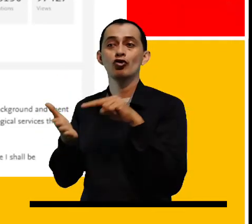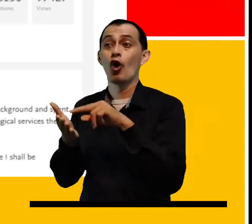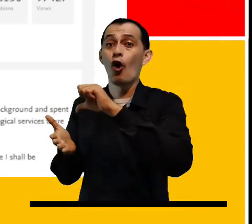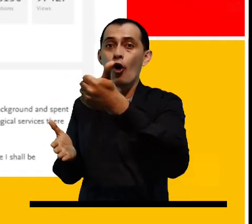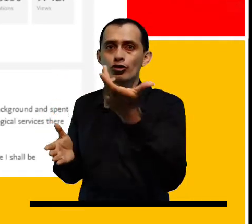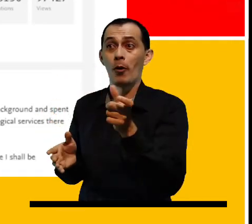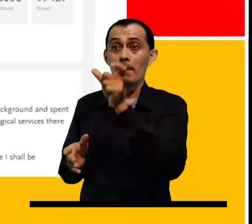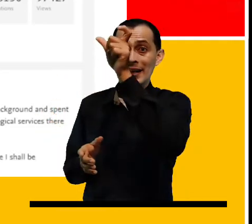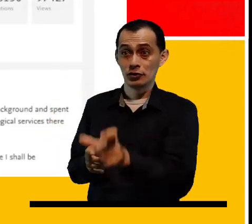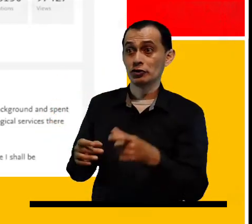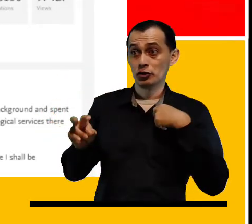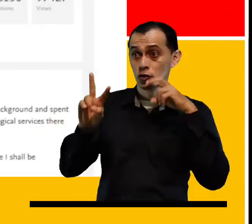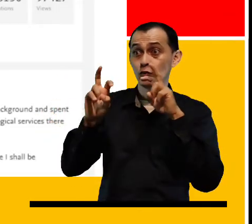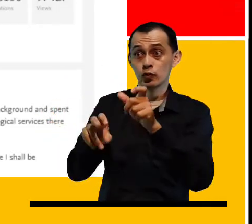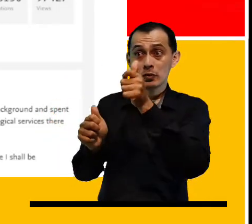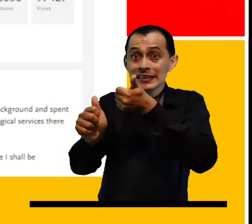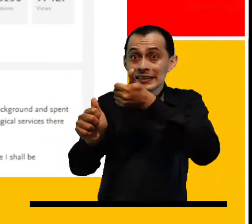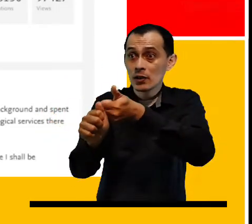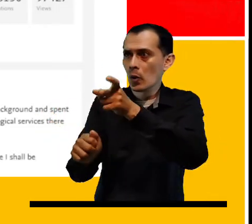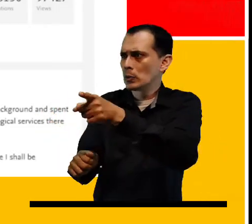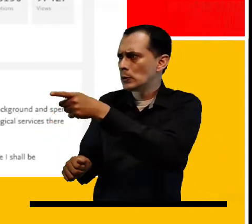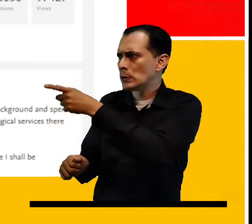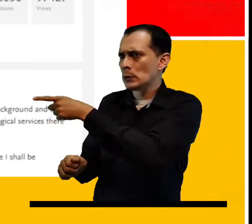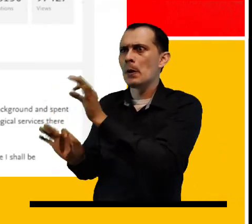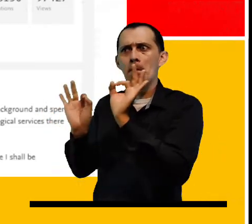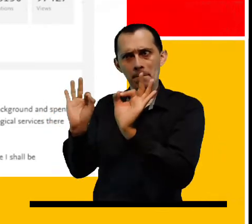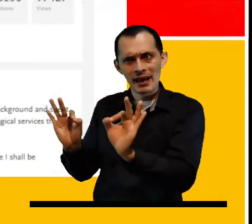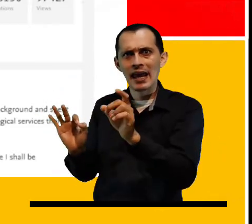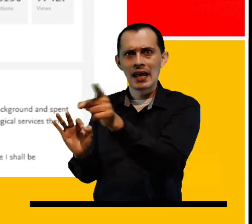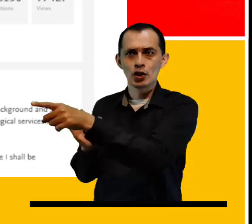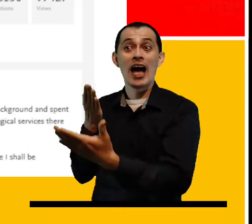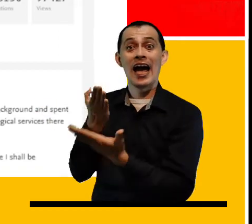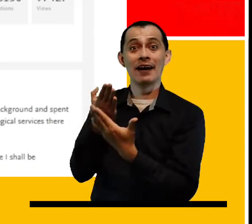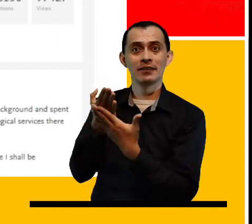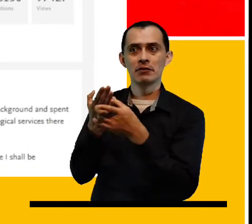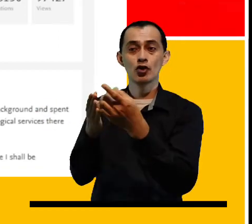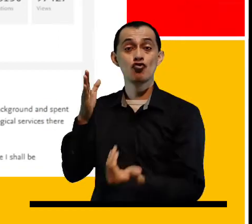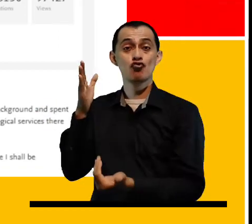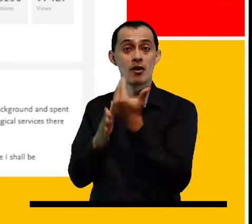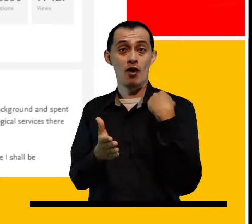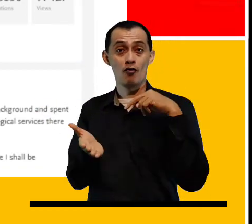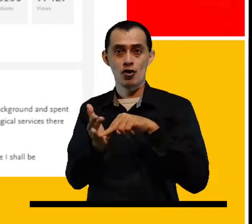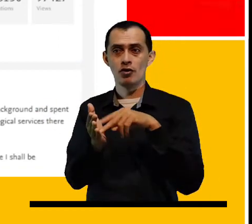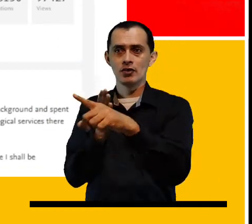de trabajo y cada vez que ellos publican ustedes van a recibir notificaciones, también pueden crear